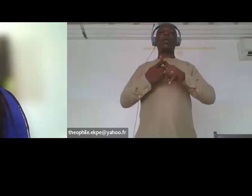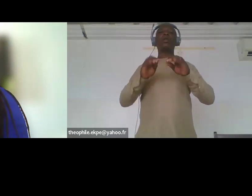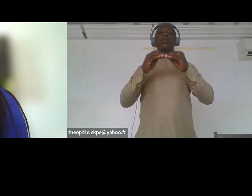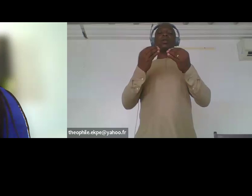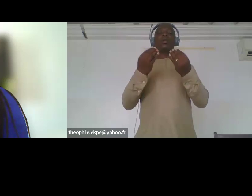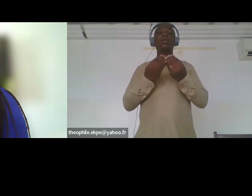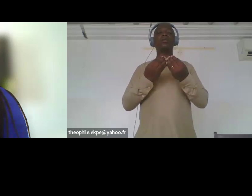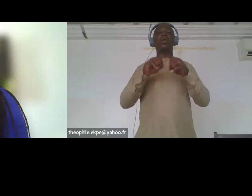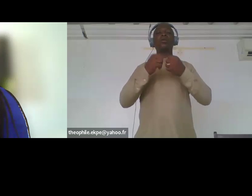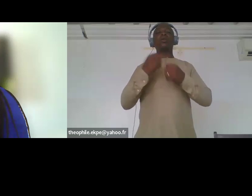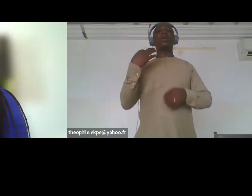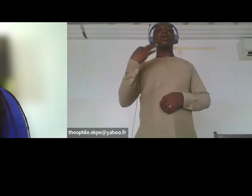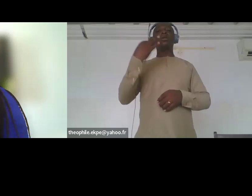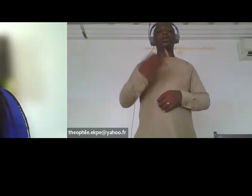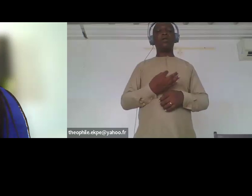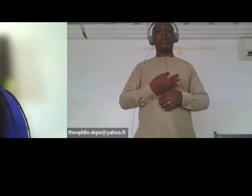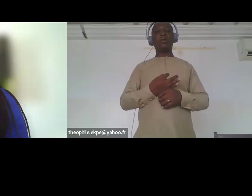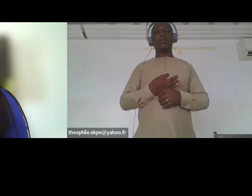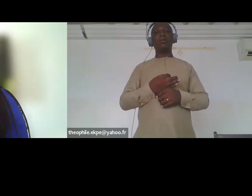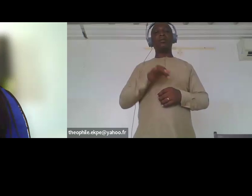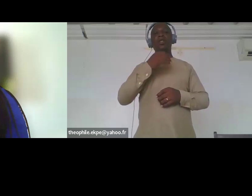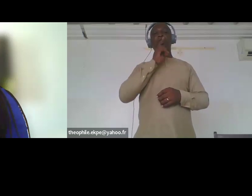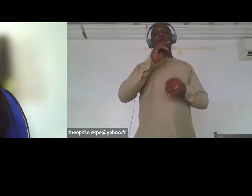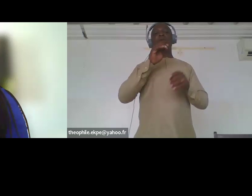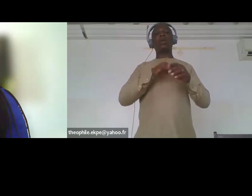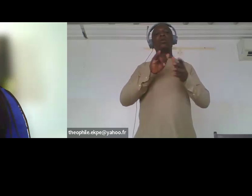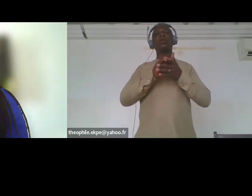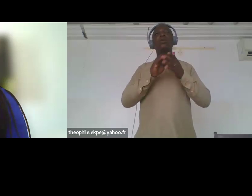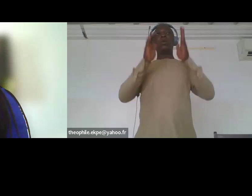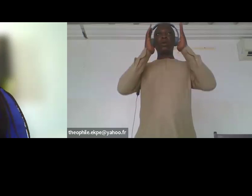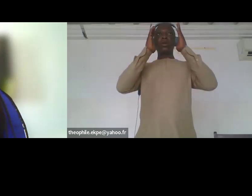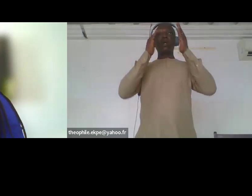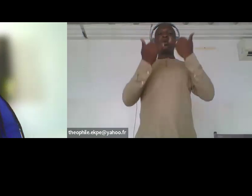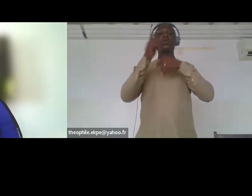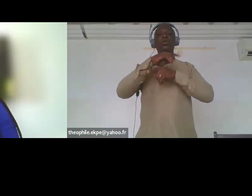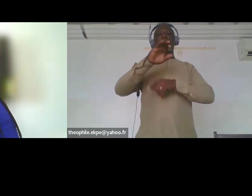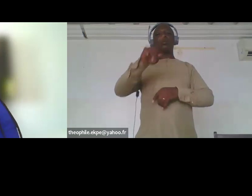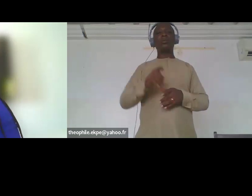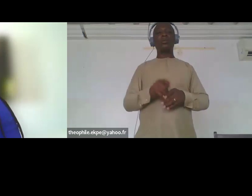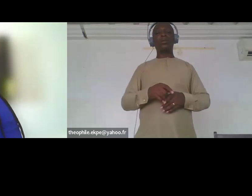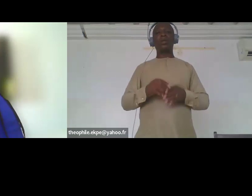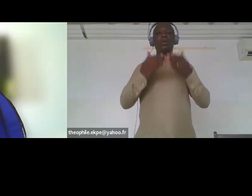société civile qui sont dans l'audience aujourd'hui merci beaucoup